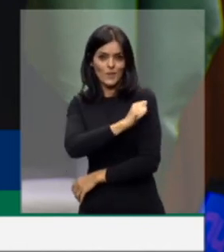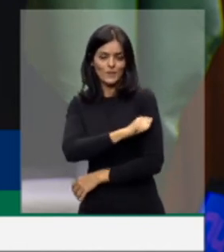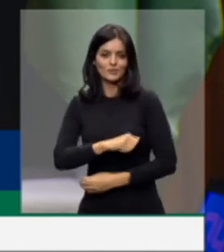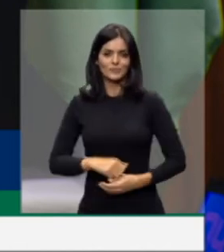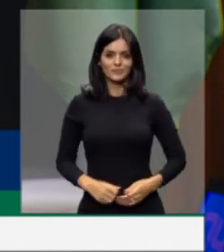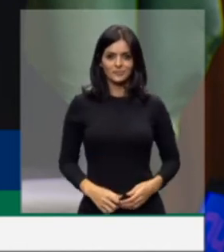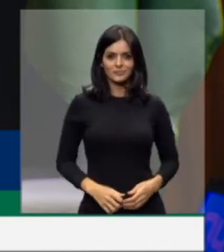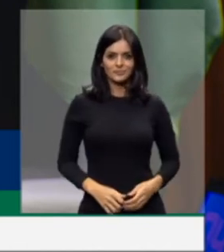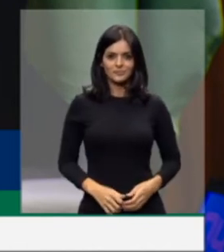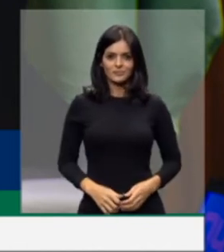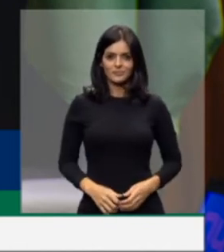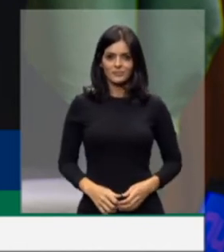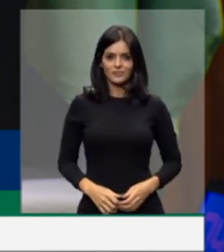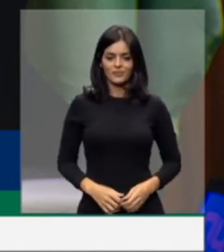VAI DAR AOS BRASILEIROS E A MAIS DE 40 MILHÕES. EU PASSO